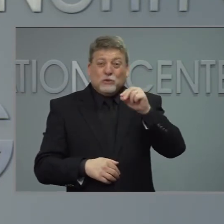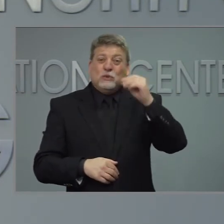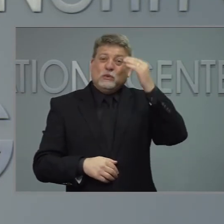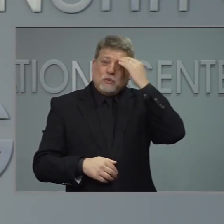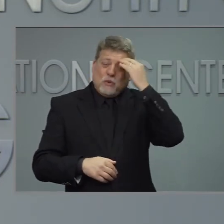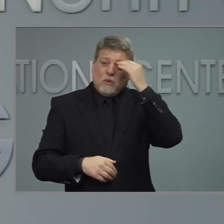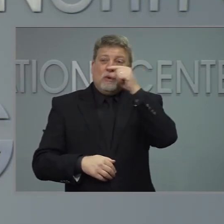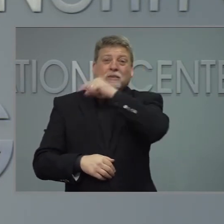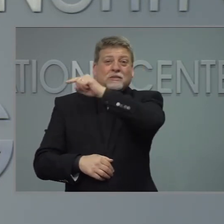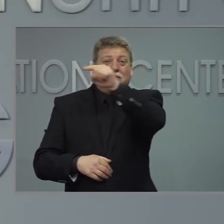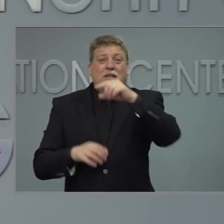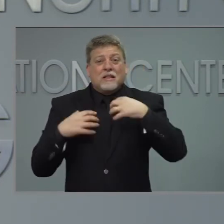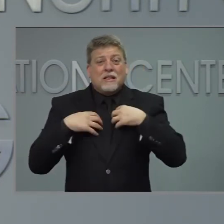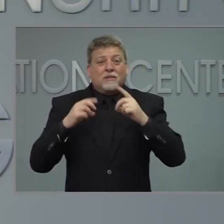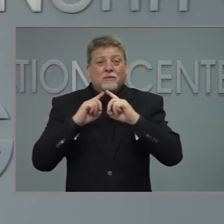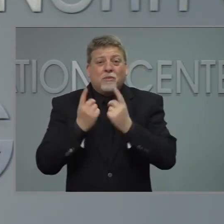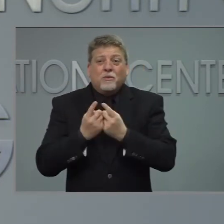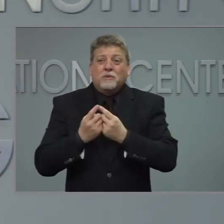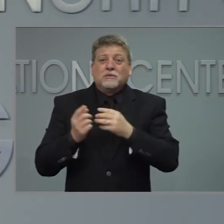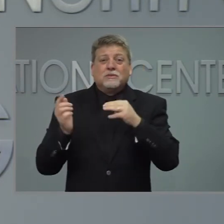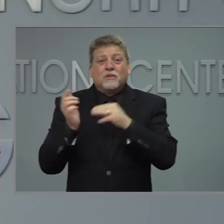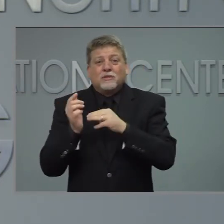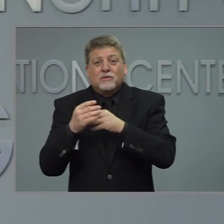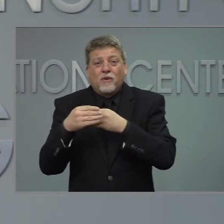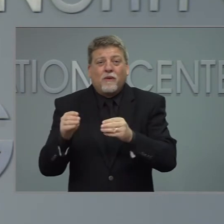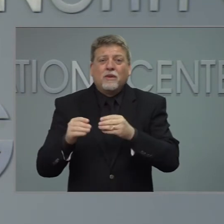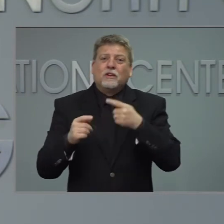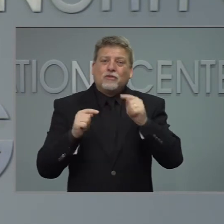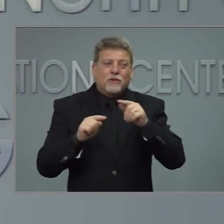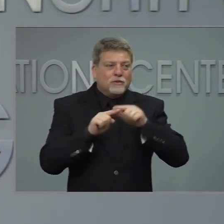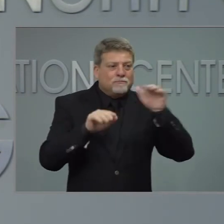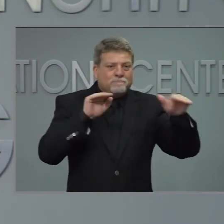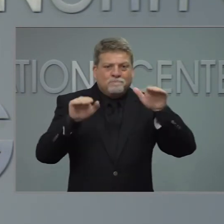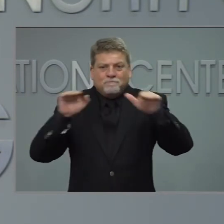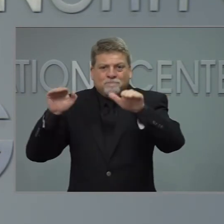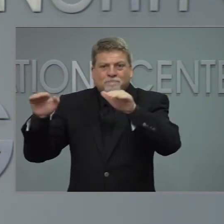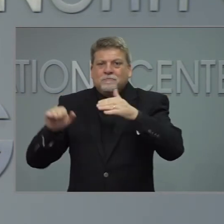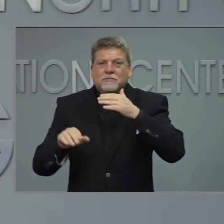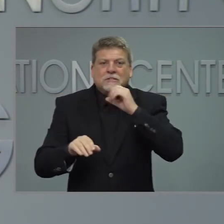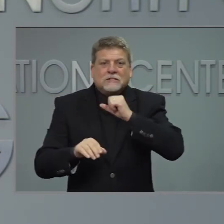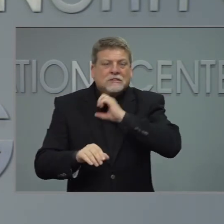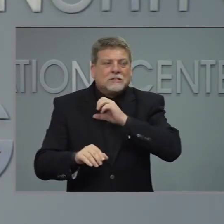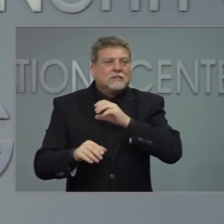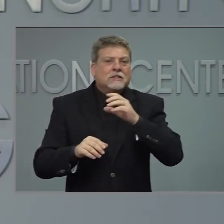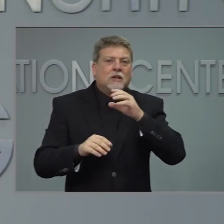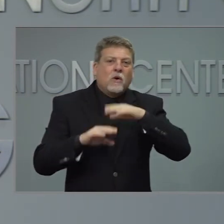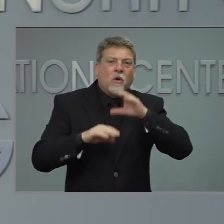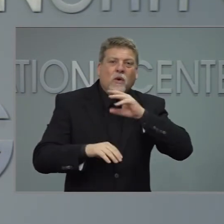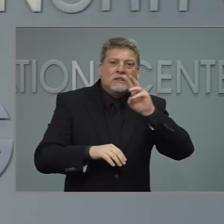Sí que hay un esfuerzo continuo de parte de los proveedores para tratar de localizar a esta